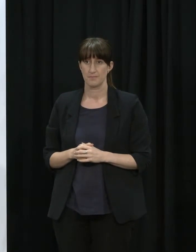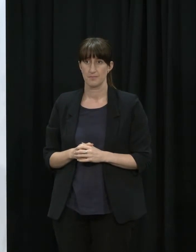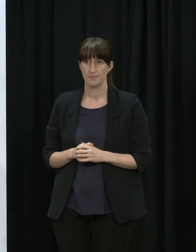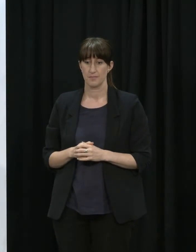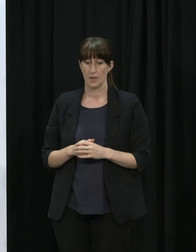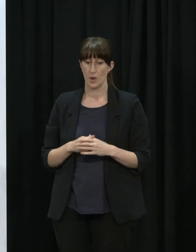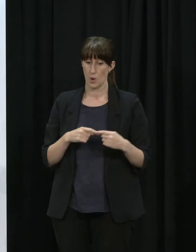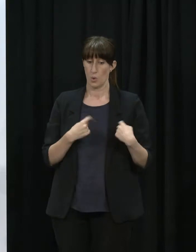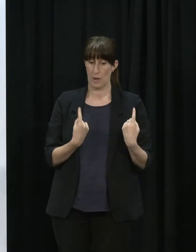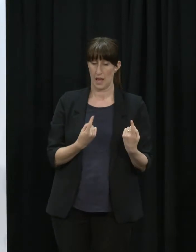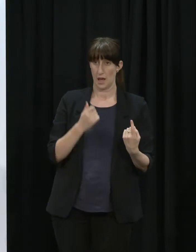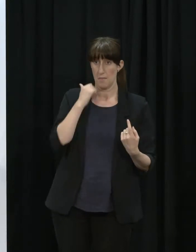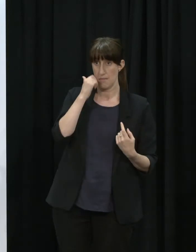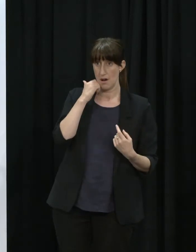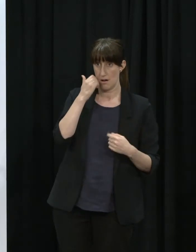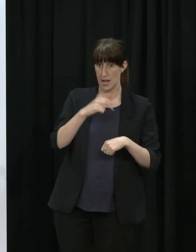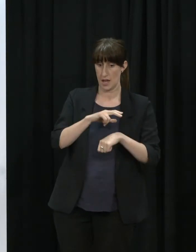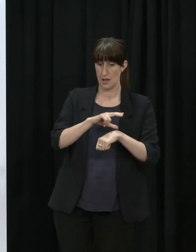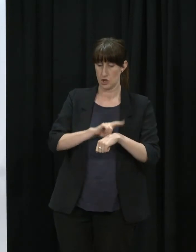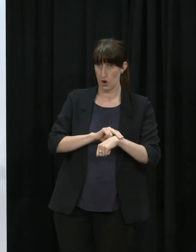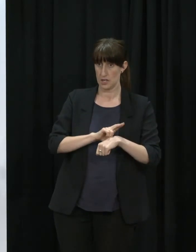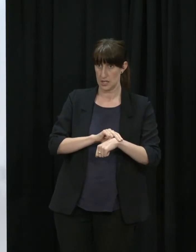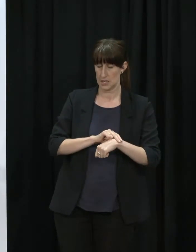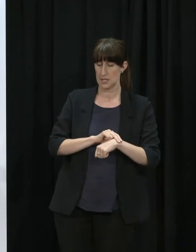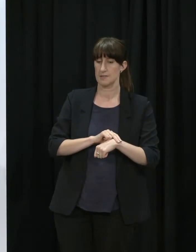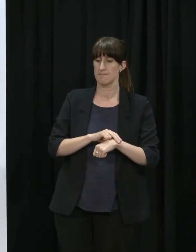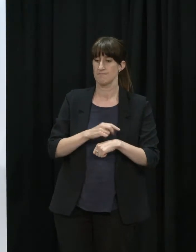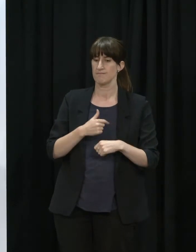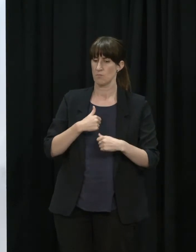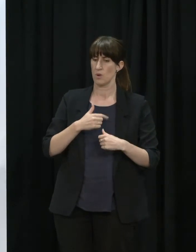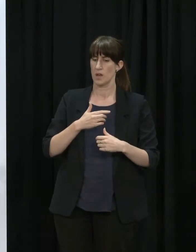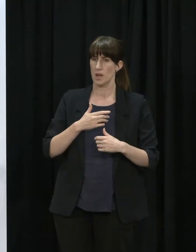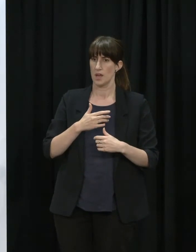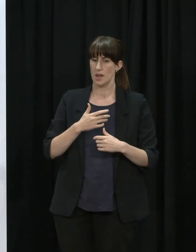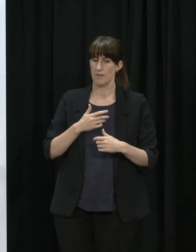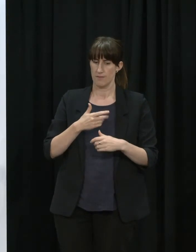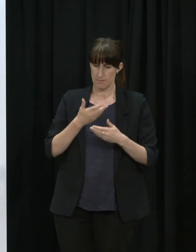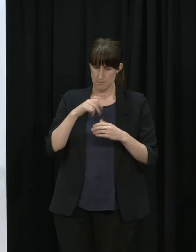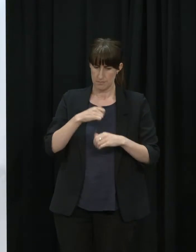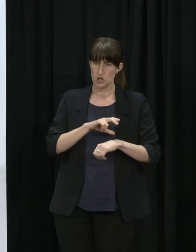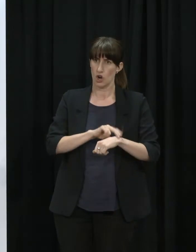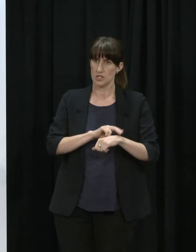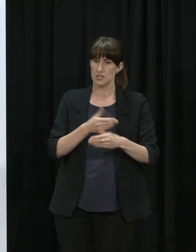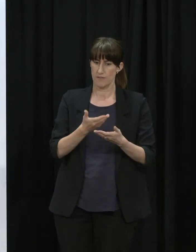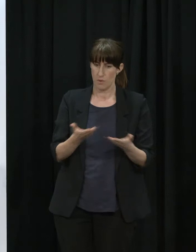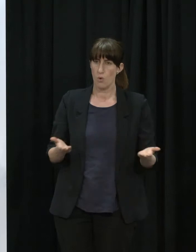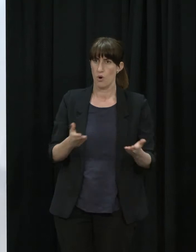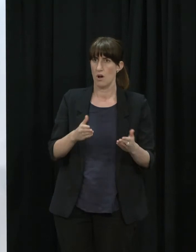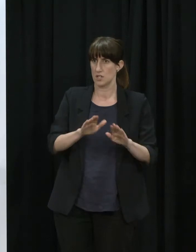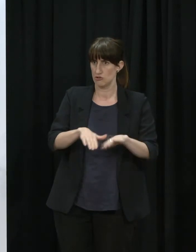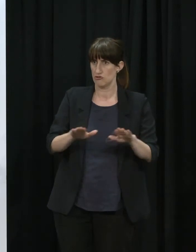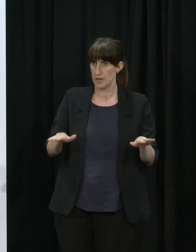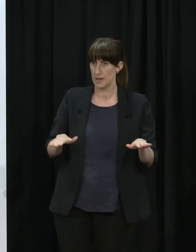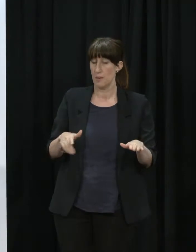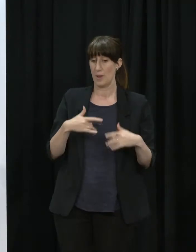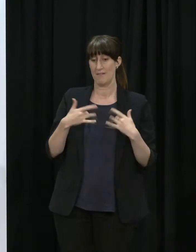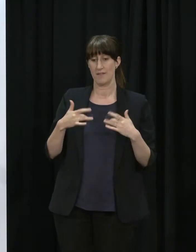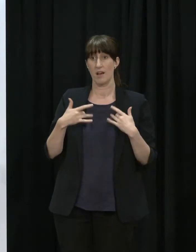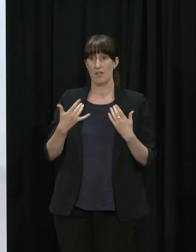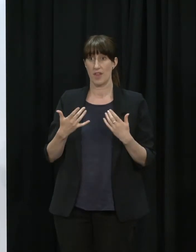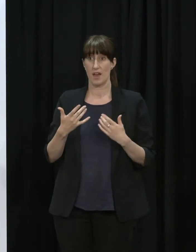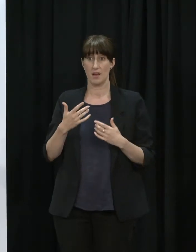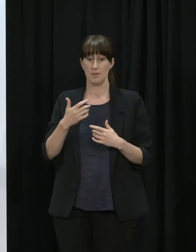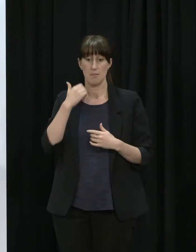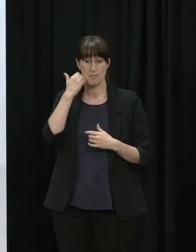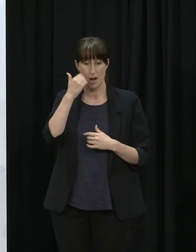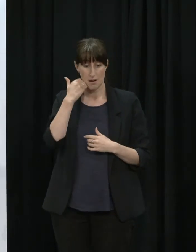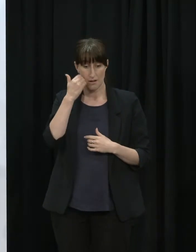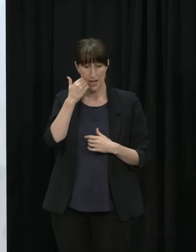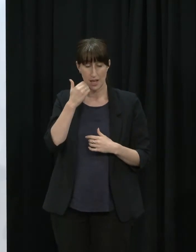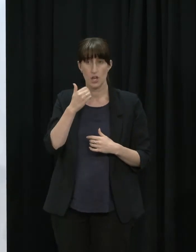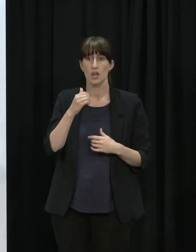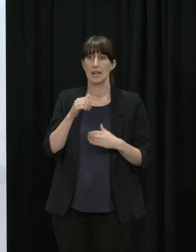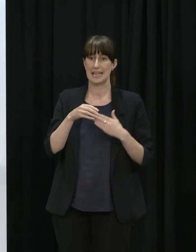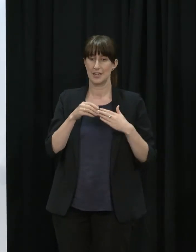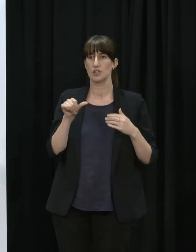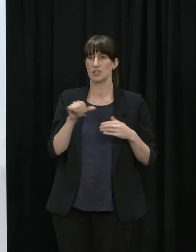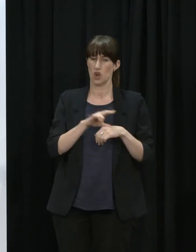kua mohio ratou ki te tuku kano